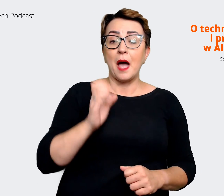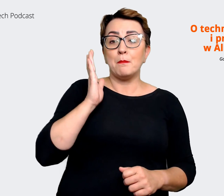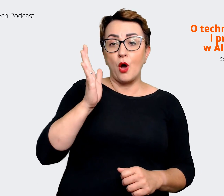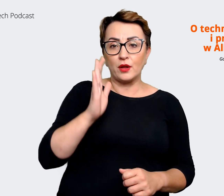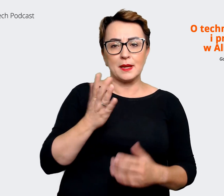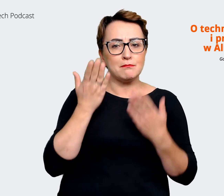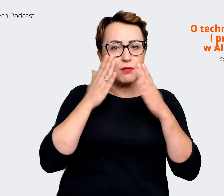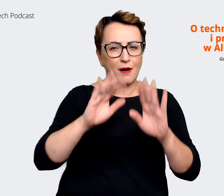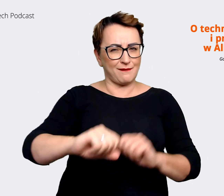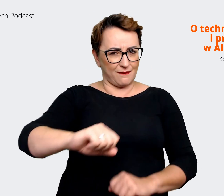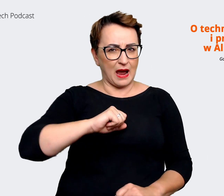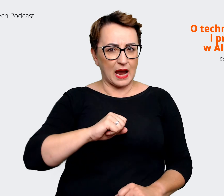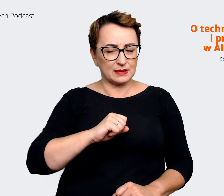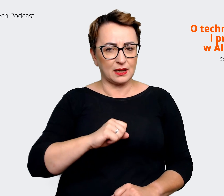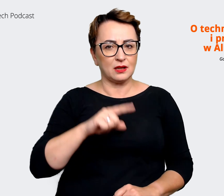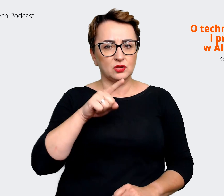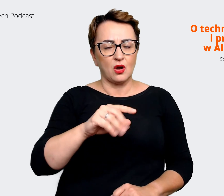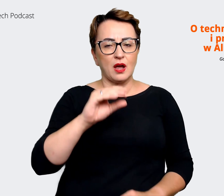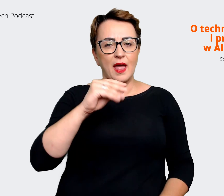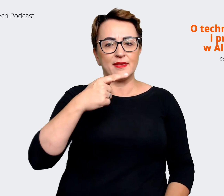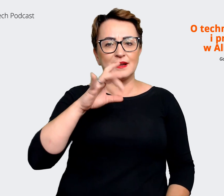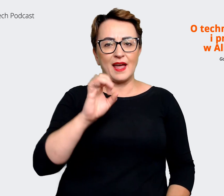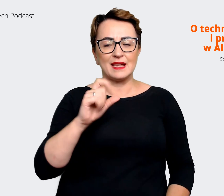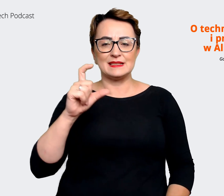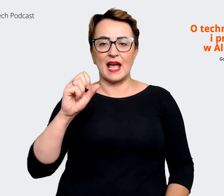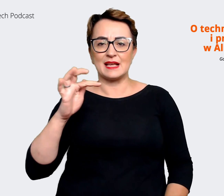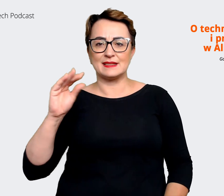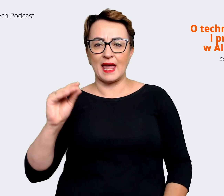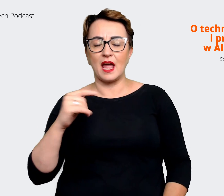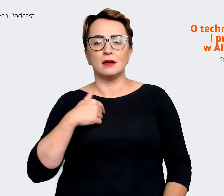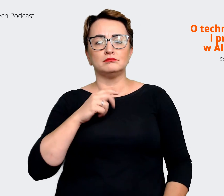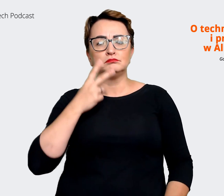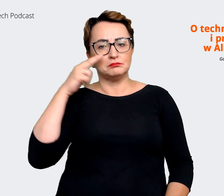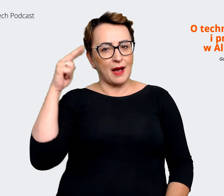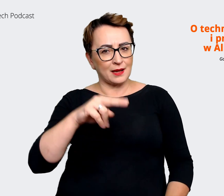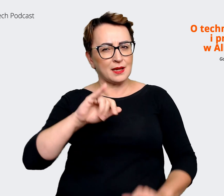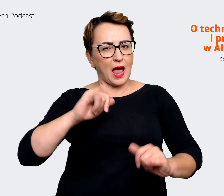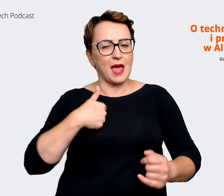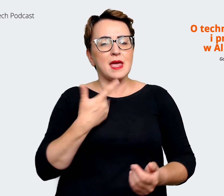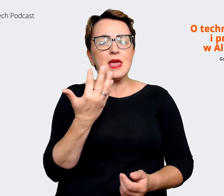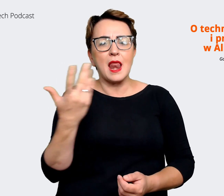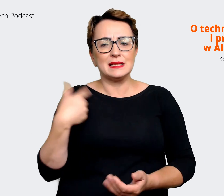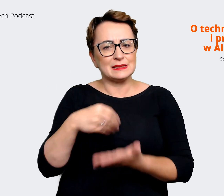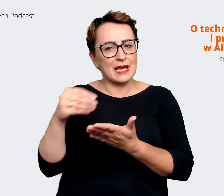edge case'y patrząc przez pryzmat tego ile zrobiłem zakupów i jak długo mi się